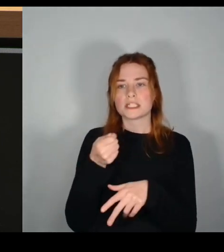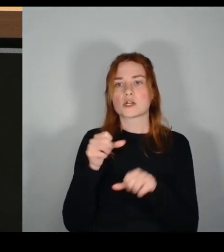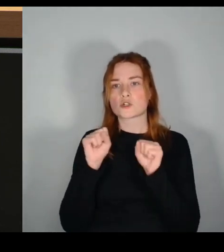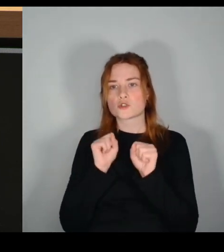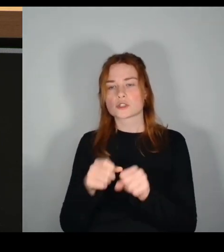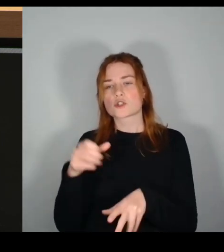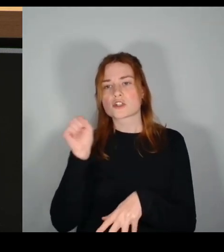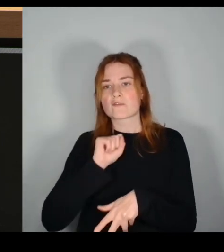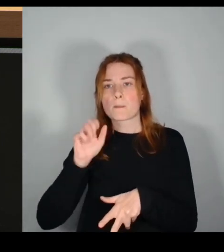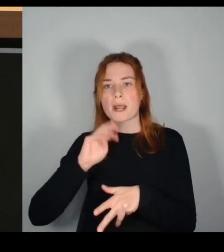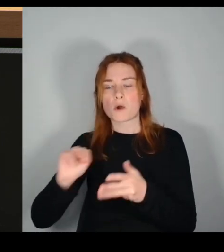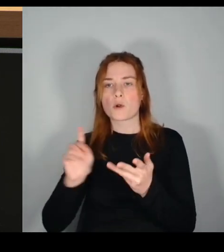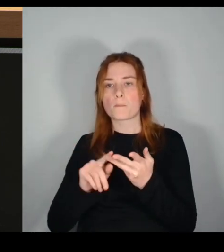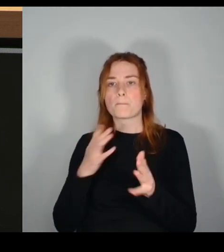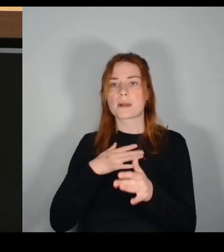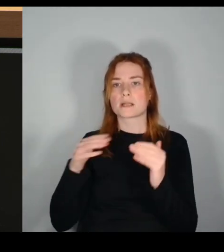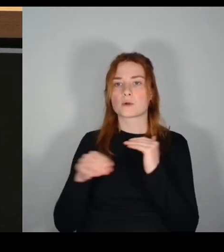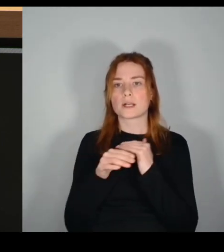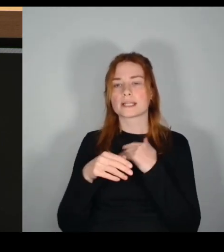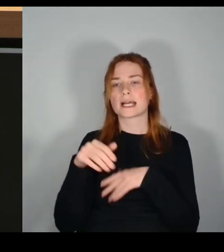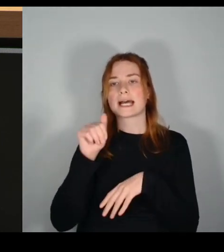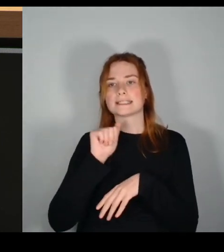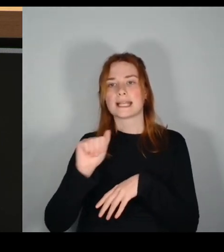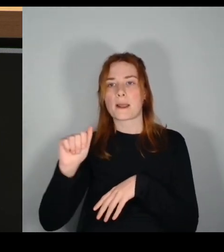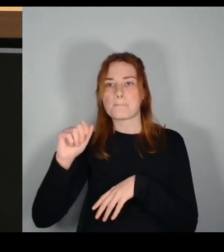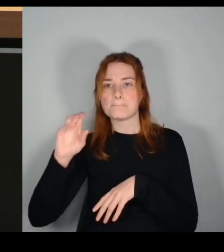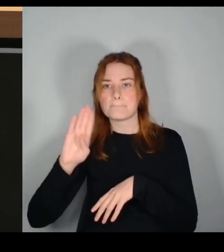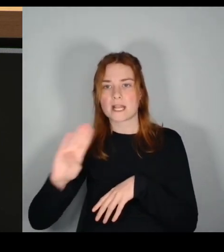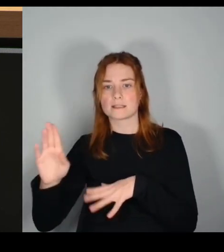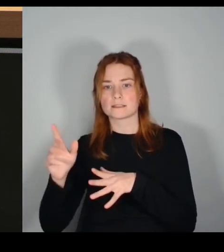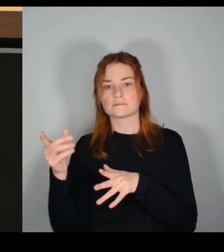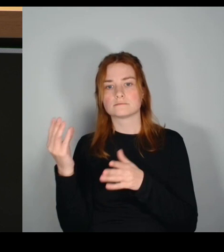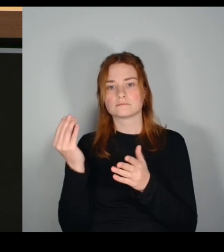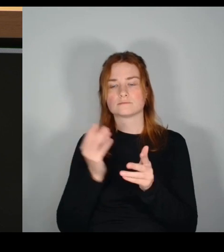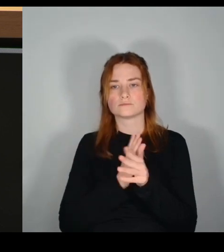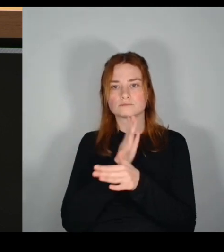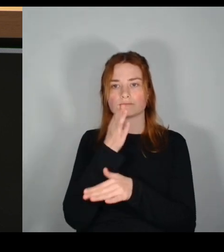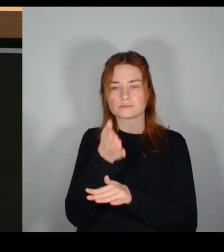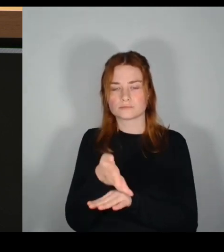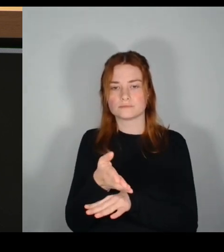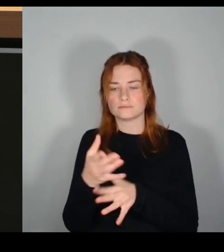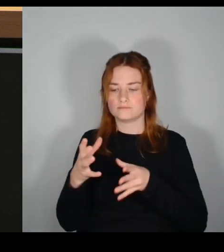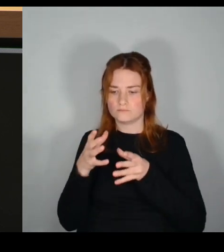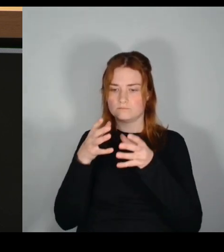Das Tuntenhaus besteht bereits seit 1990 und ist somit das älteste queere Hausprojekt in Berlin.